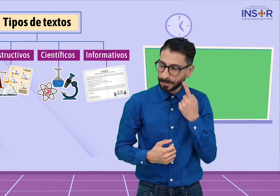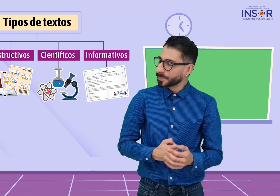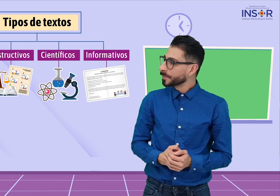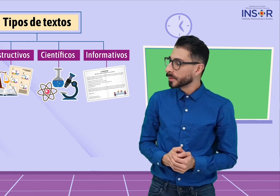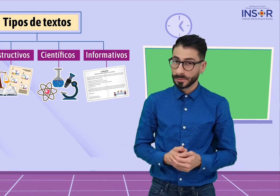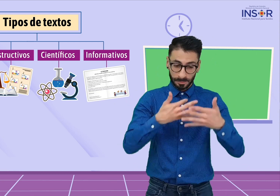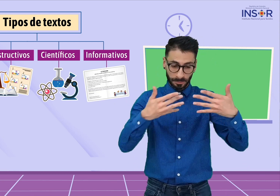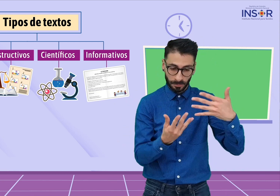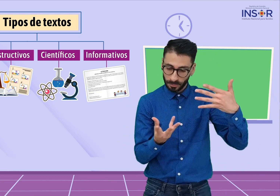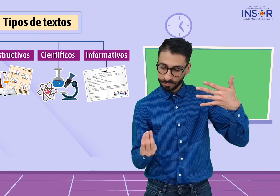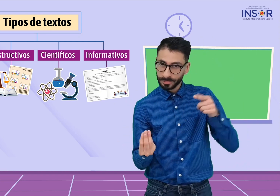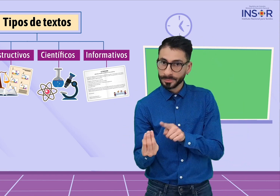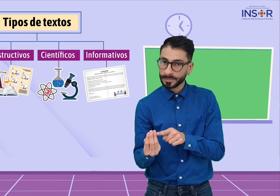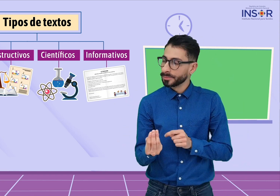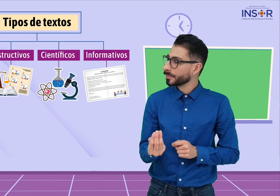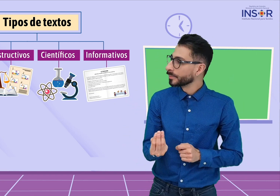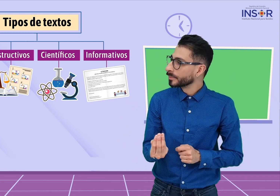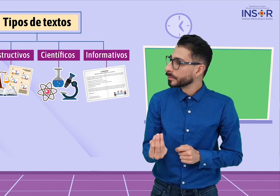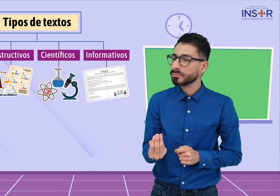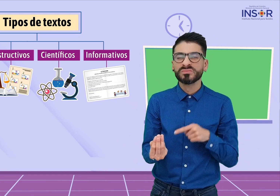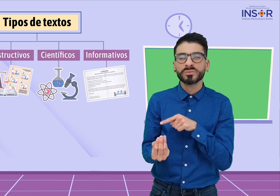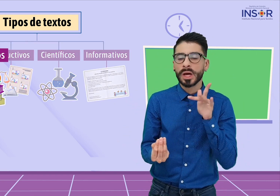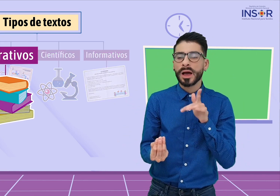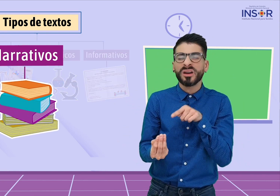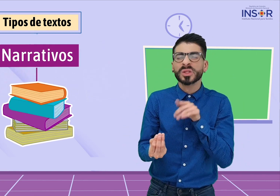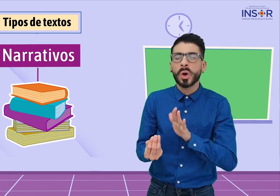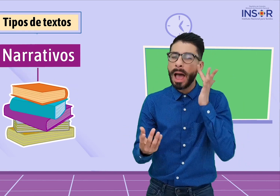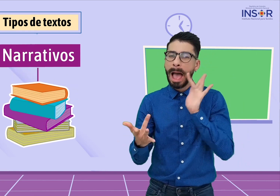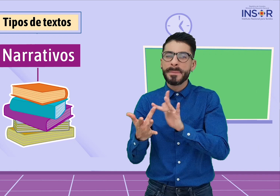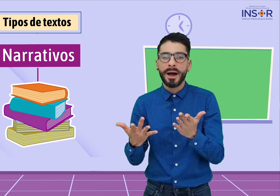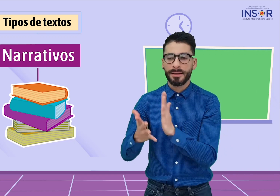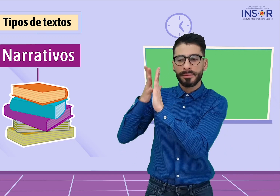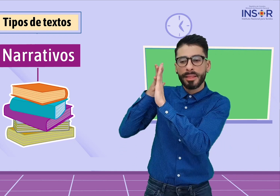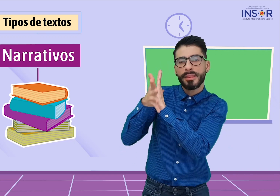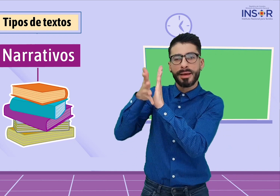El primer tipo son los textos narrativos,